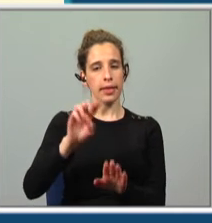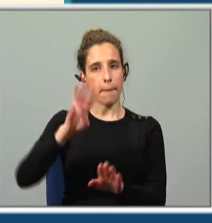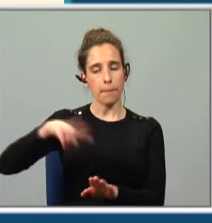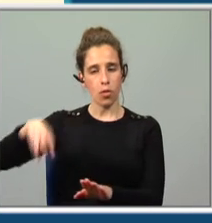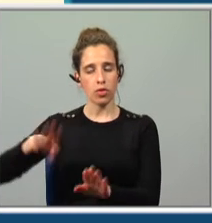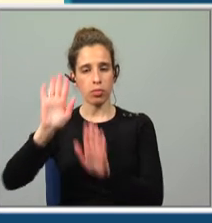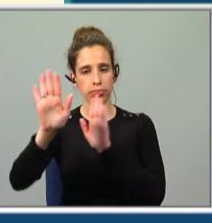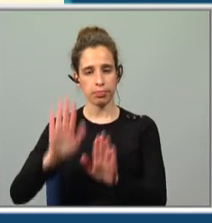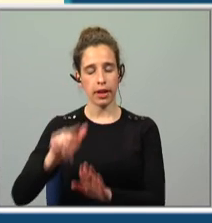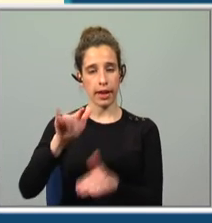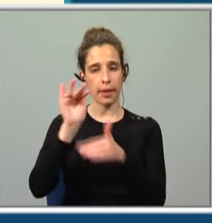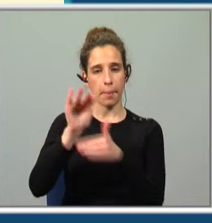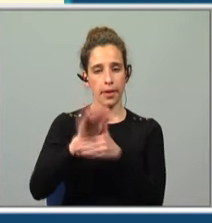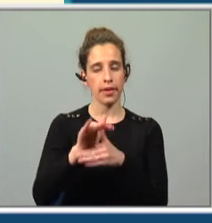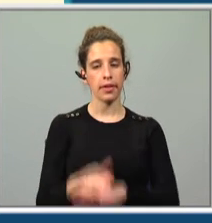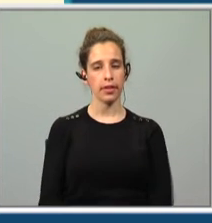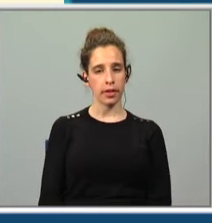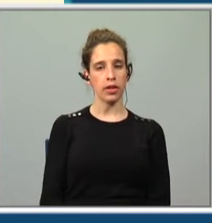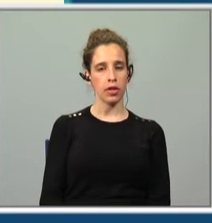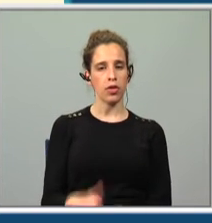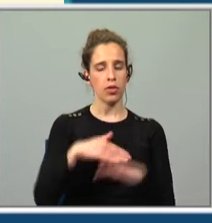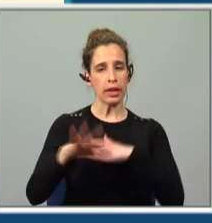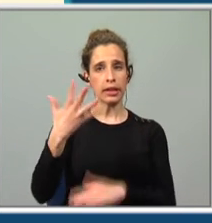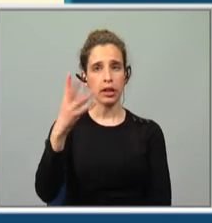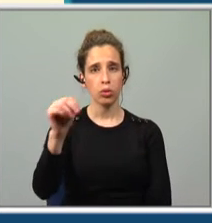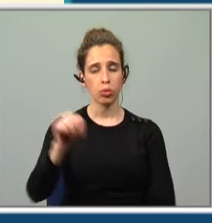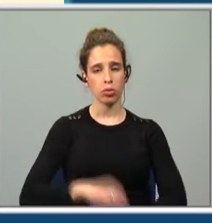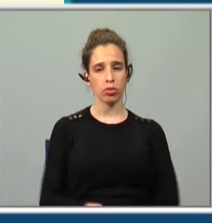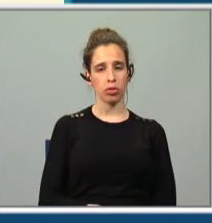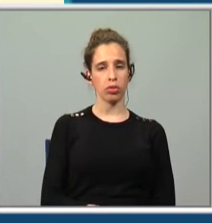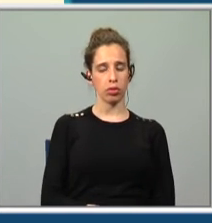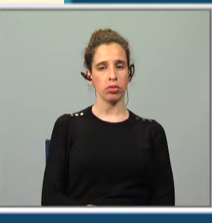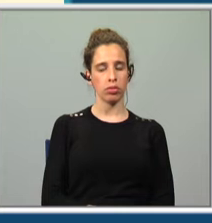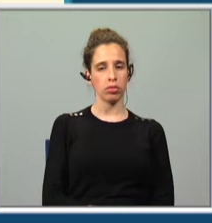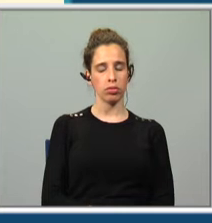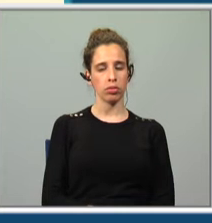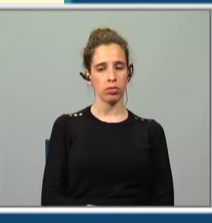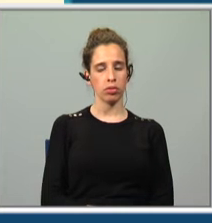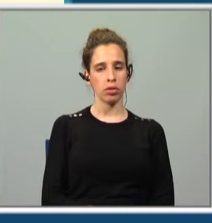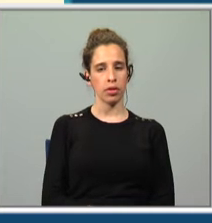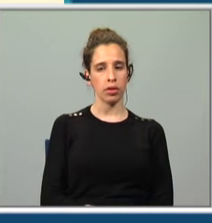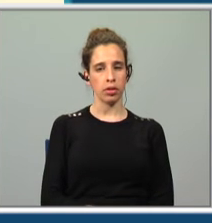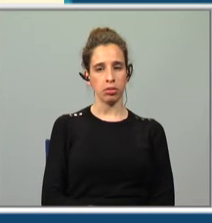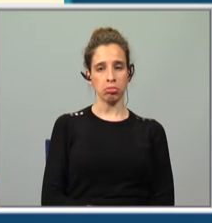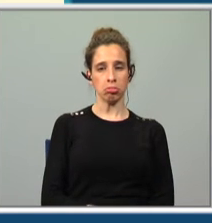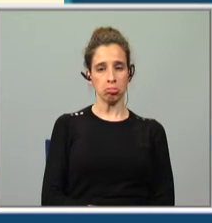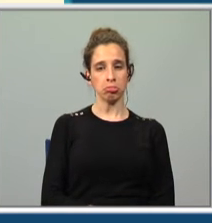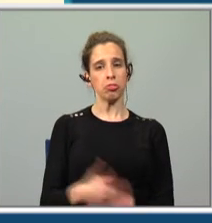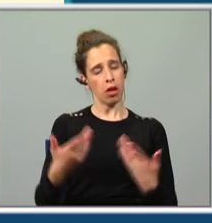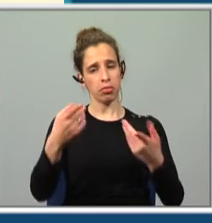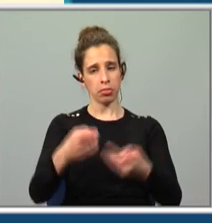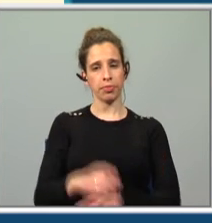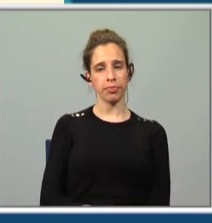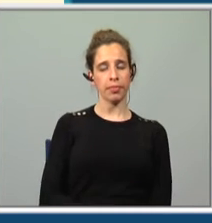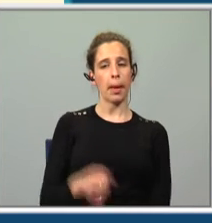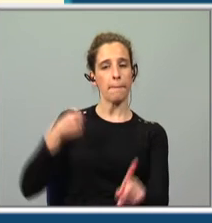a mensagem altos três dias 5 segundos é bem vamos lá então a nossa missão é 消息高三天5秒好的，我們走吧，我們的任務是